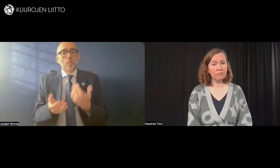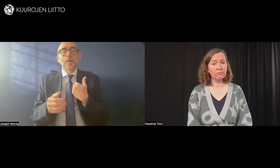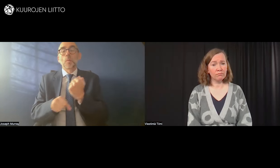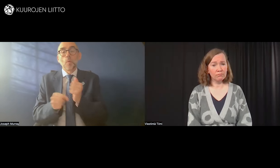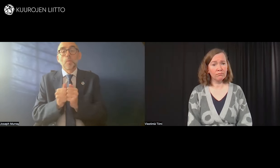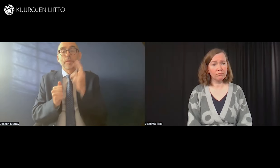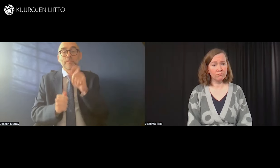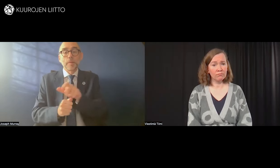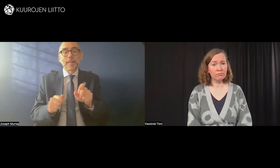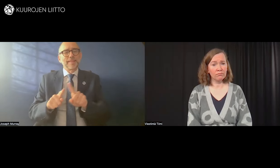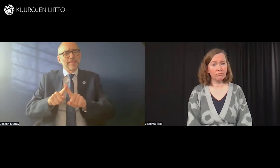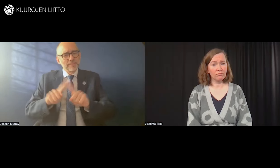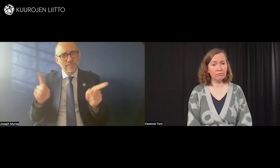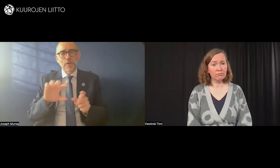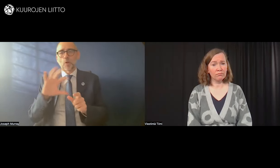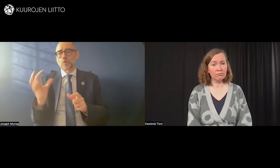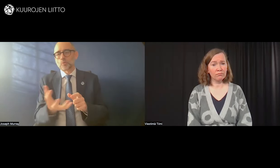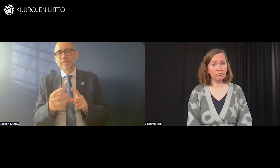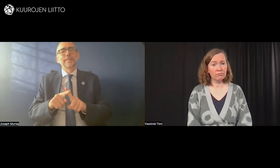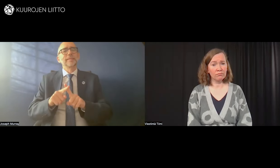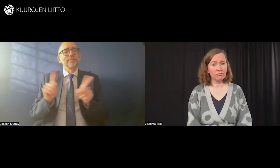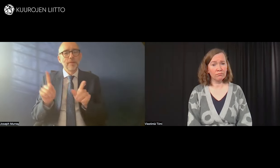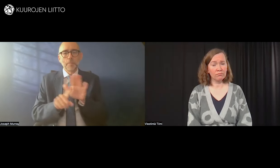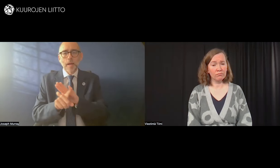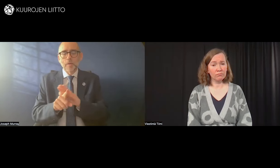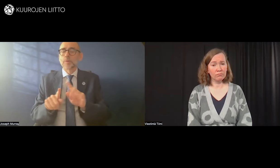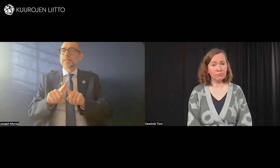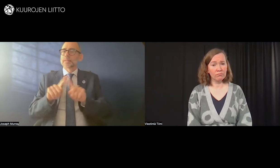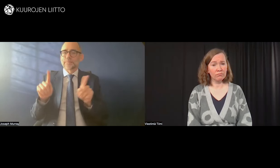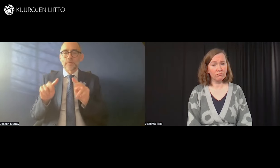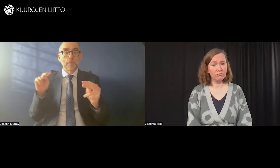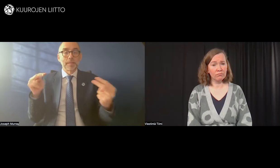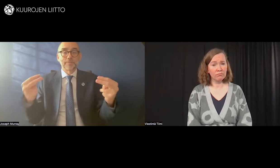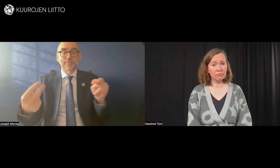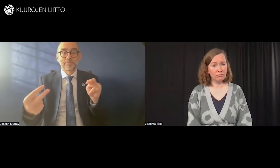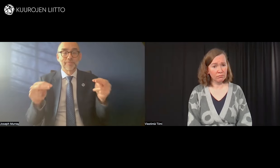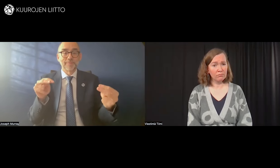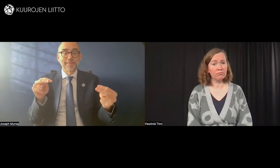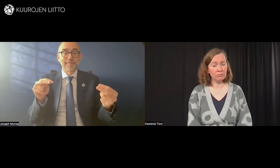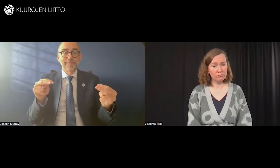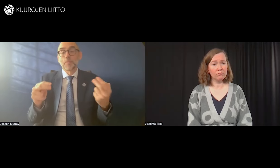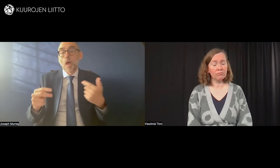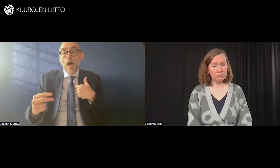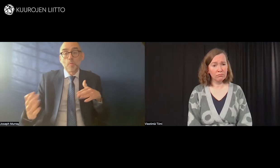Työskentelemme kuurojen kanssa, jotka tulevat eri maista, taustoista, ja joilla on eri näkökulmia.